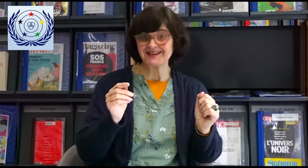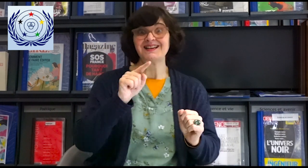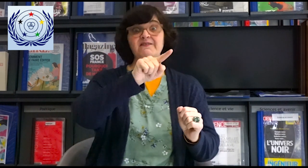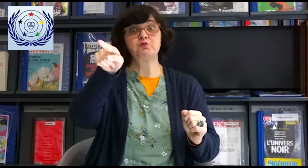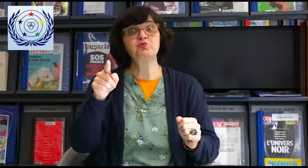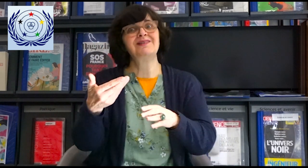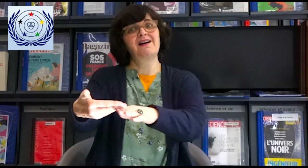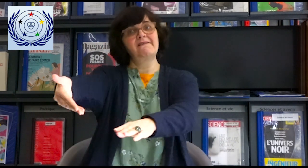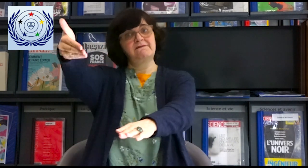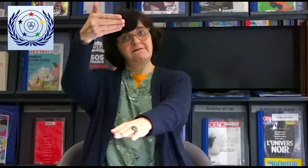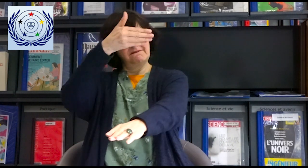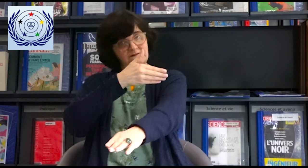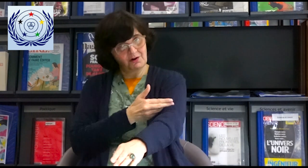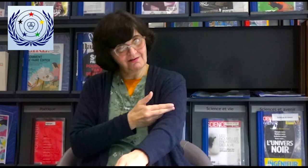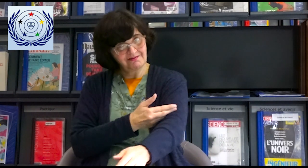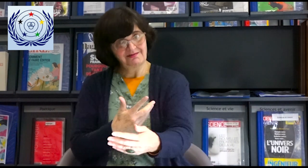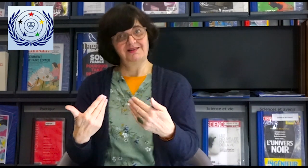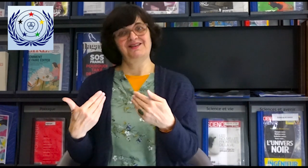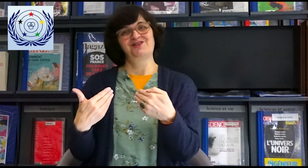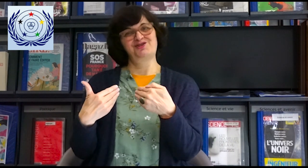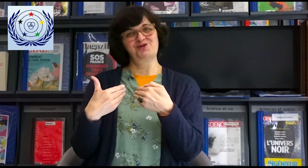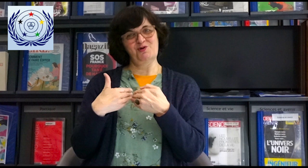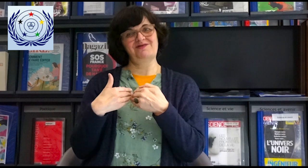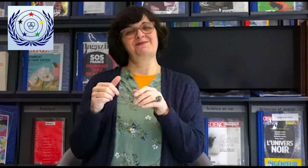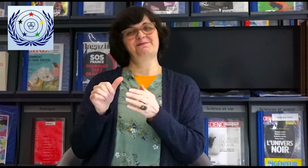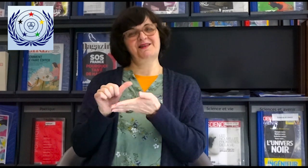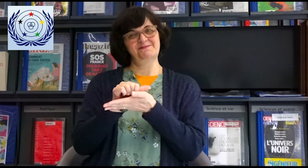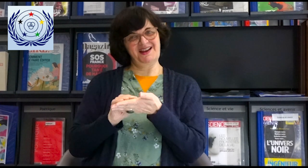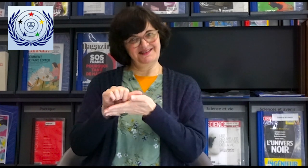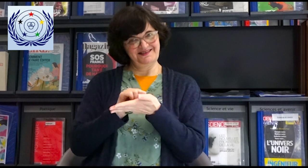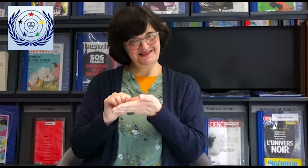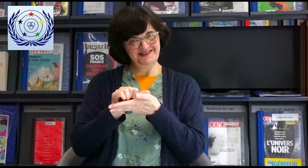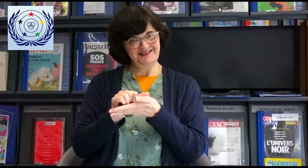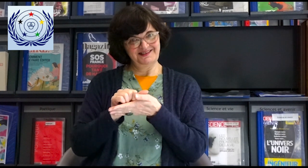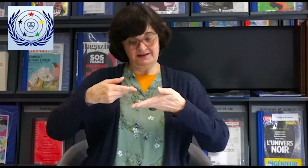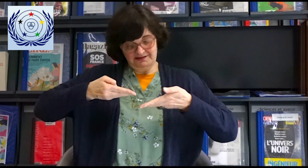sur demande préalable par mail à